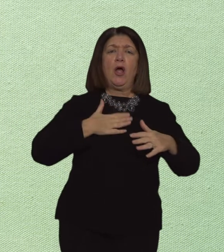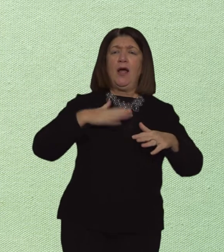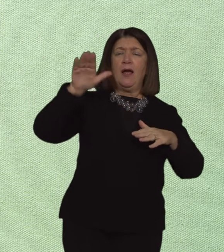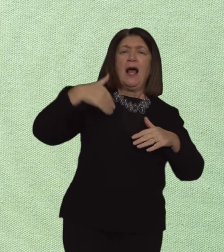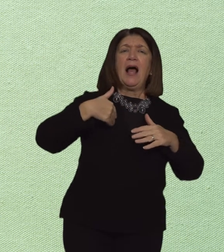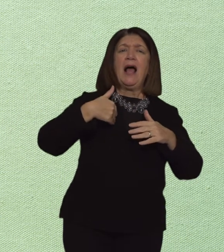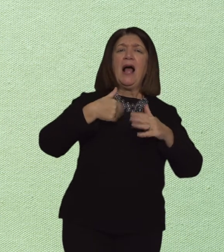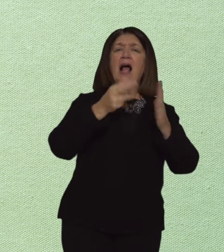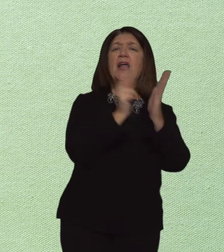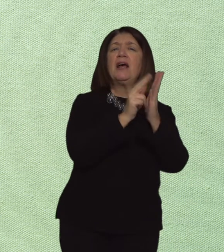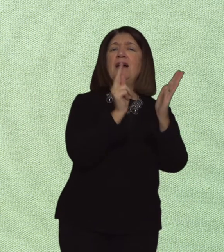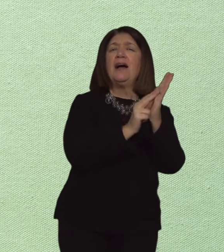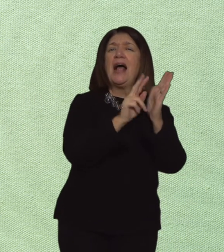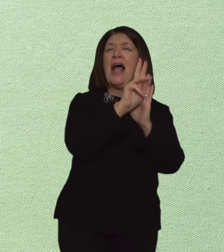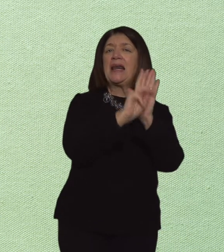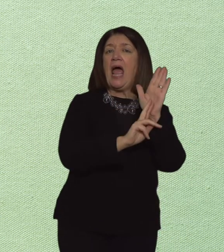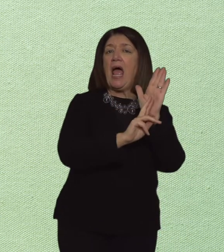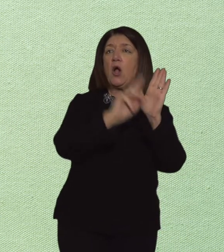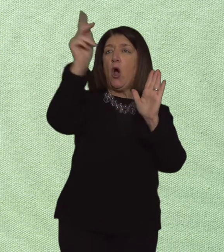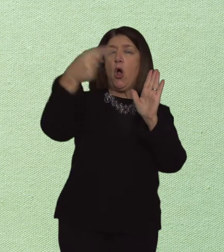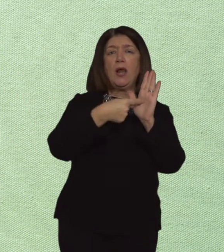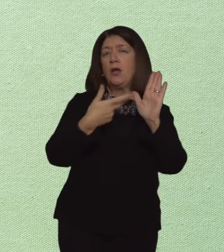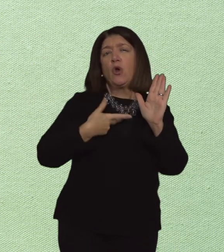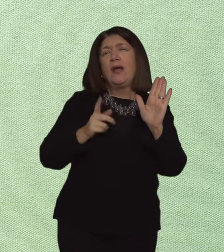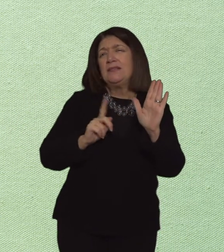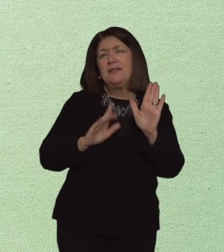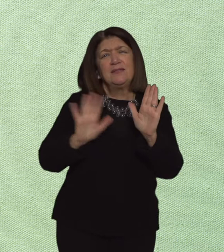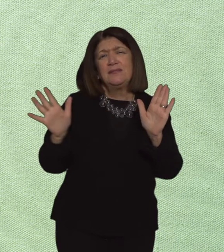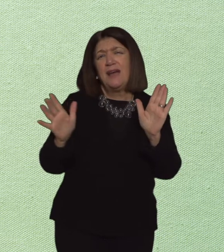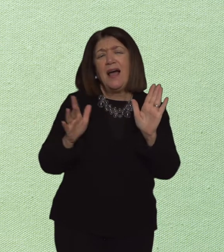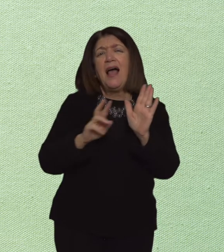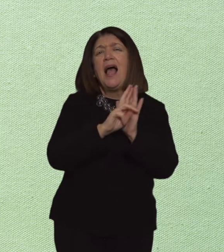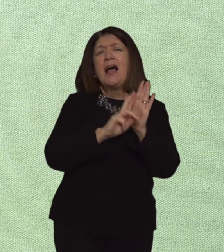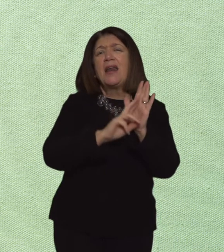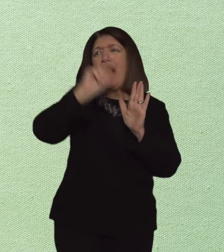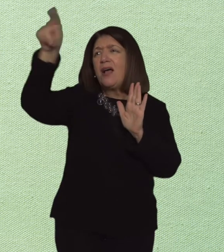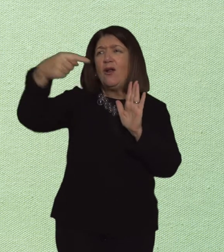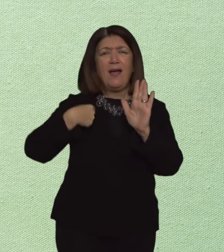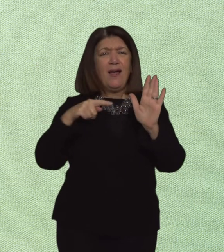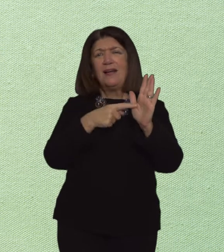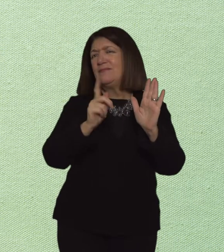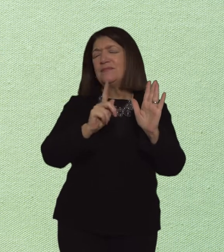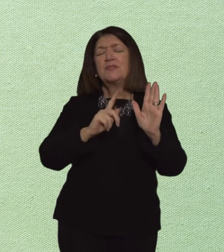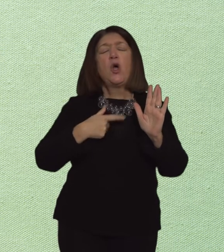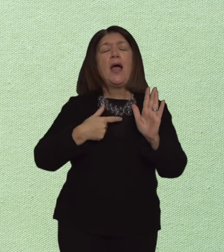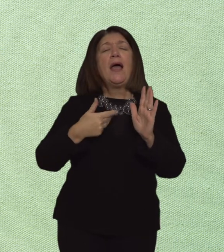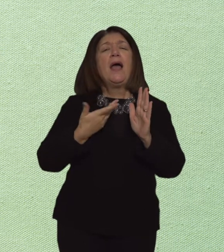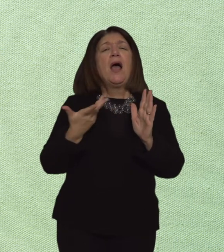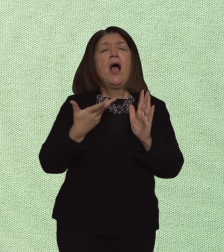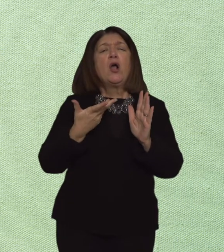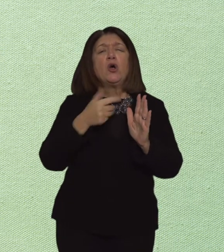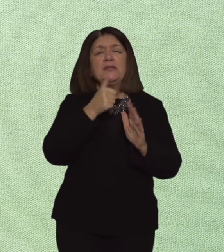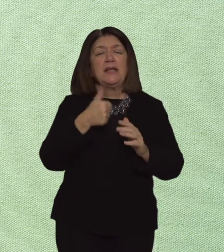esistono dei principi e dei valori che sono finiti appena finito di descrivere nella complessità della